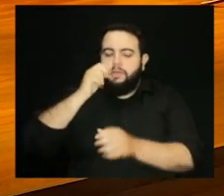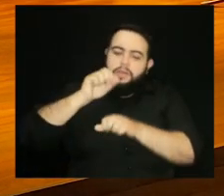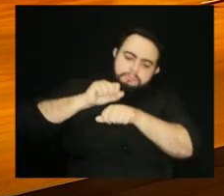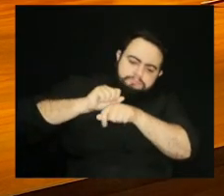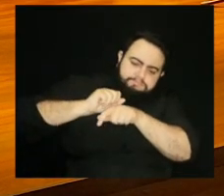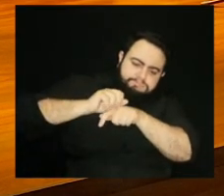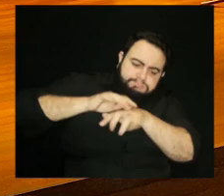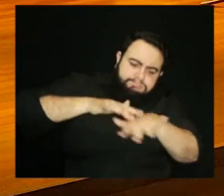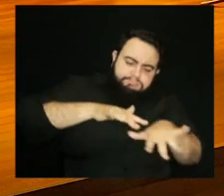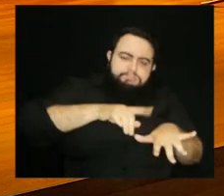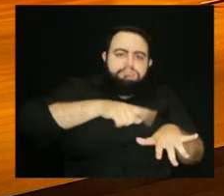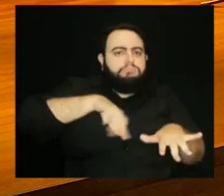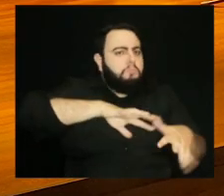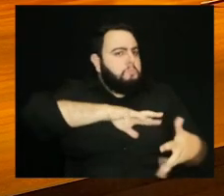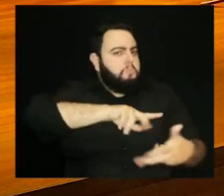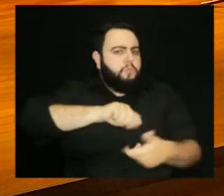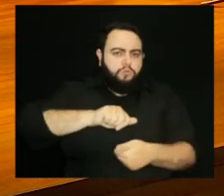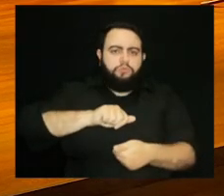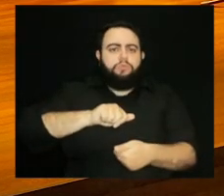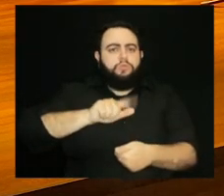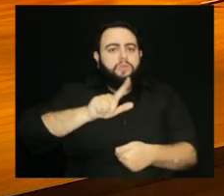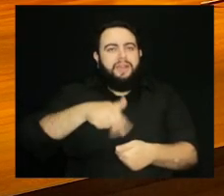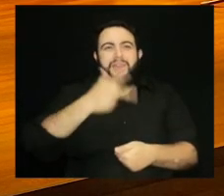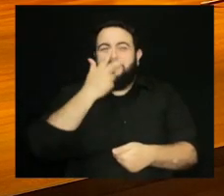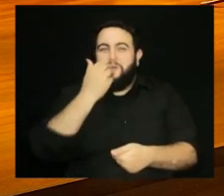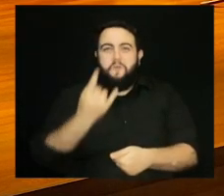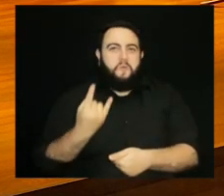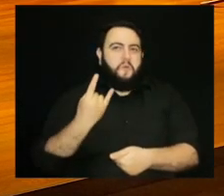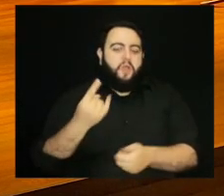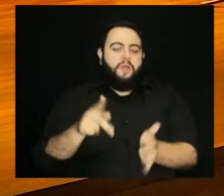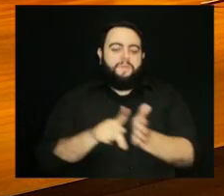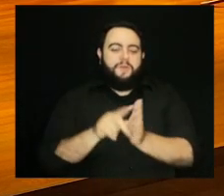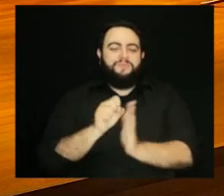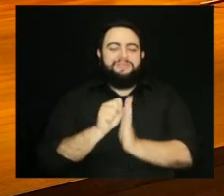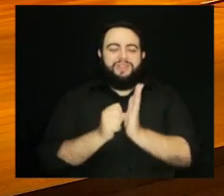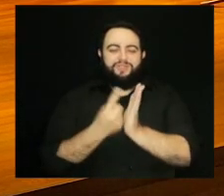mundo todo; a Polca foi uma espécie de rock and roll do século 19, porque por volta da